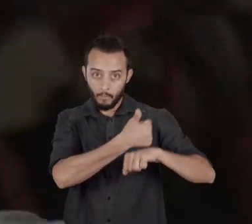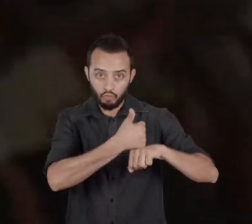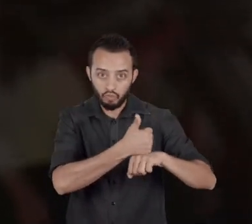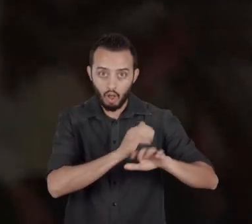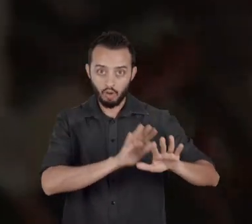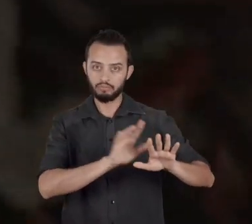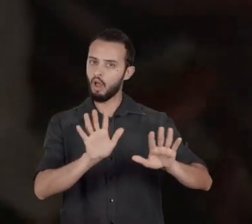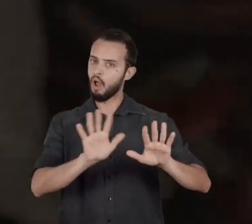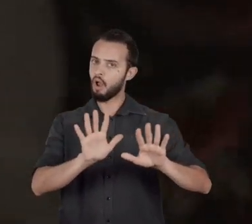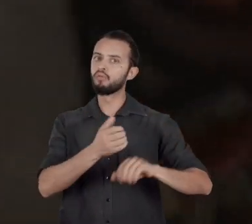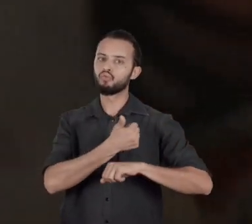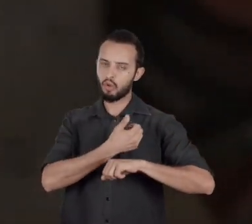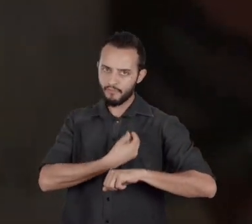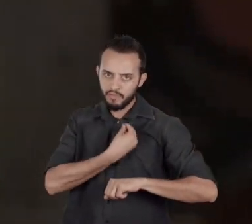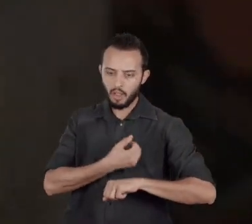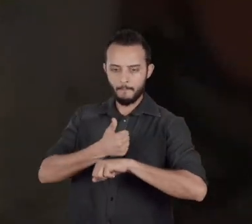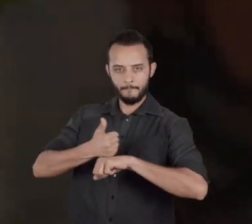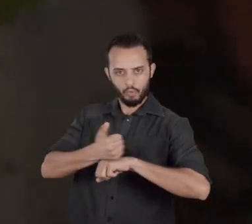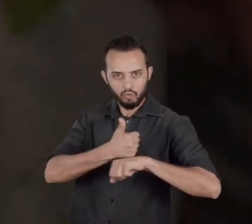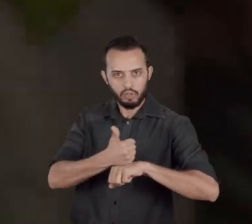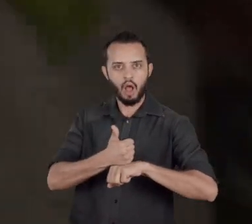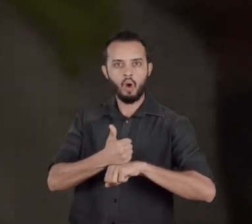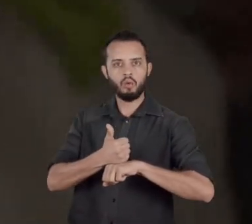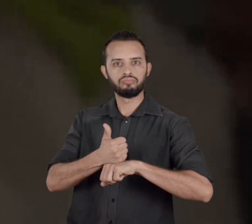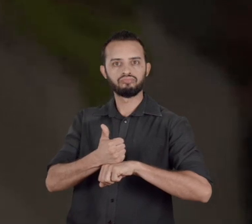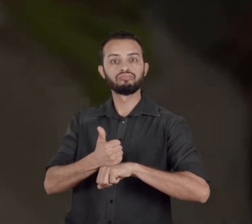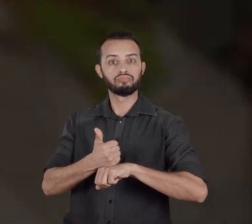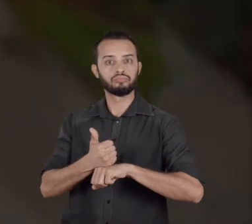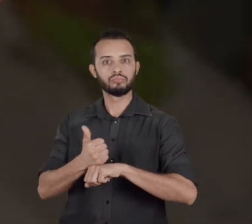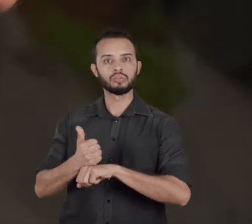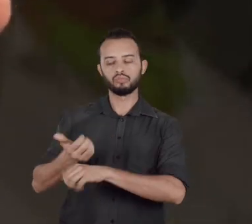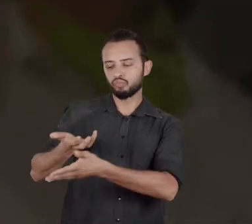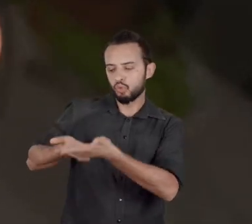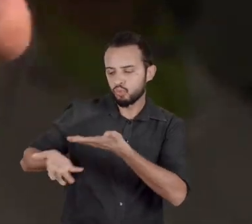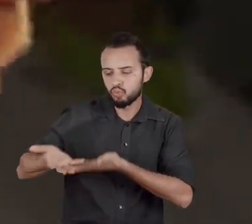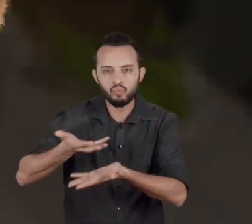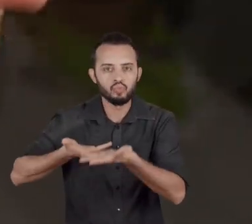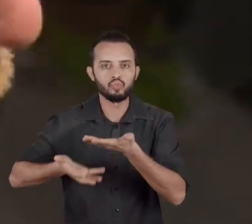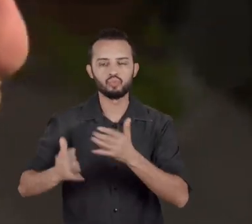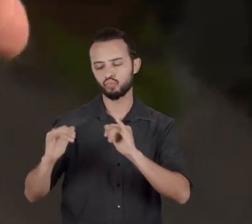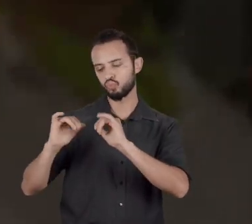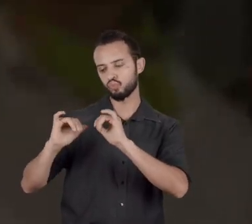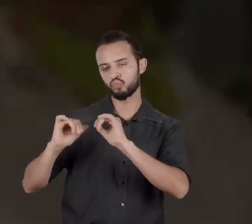Sua vida profissional, sua vida afetiva, é a vida das suas relações,